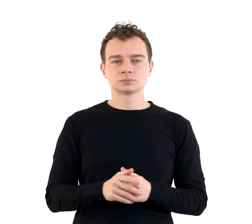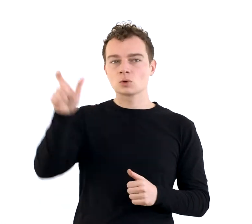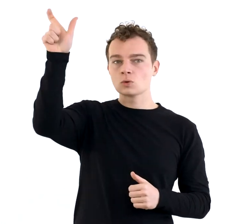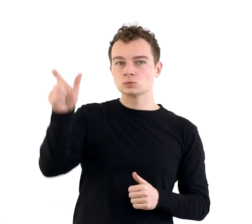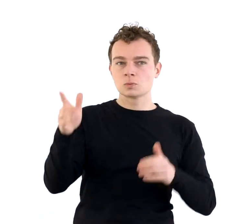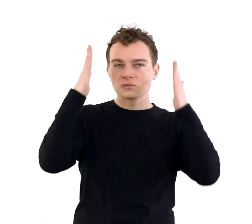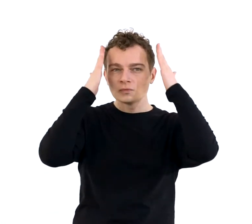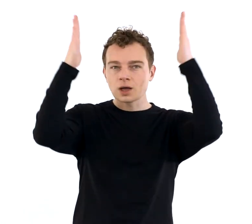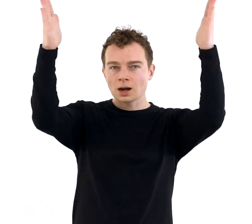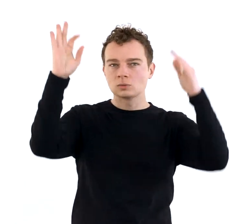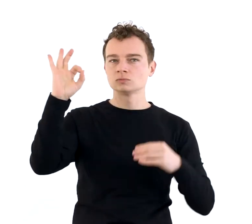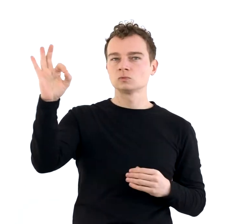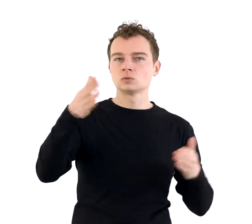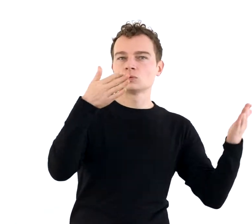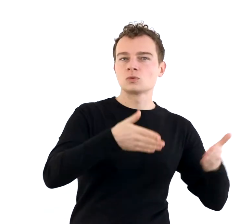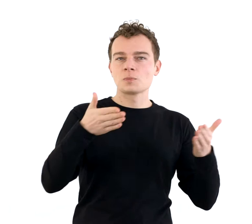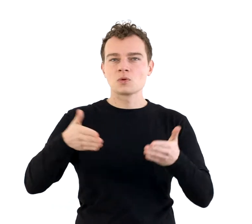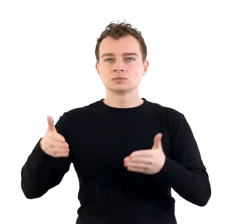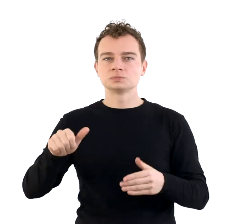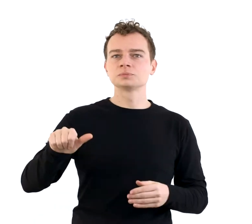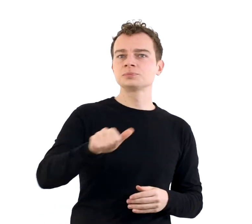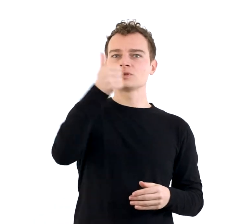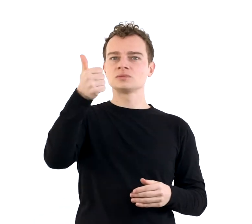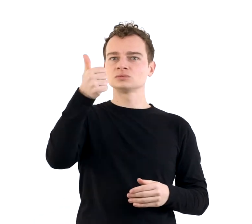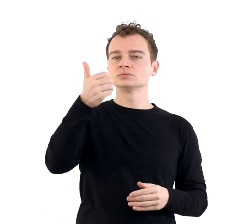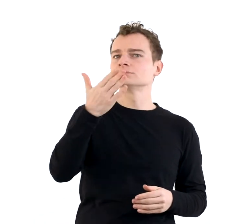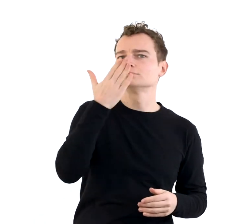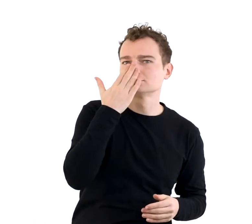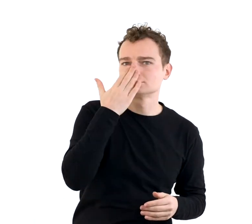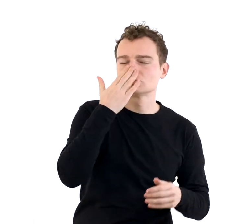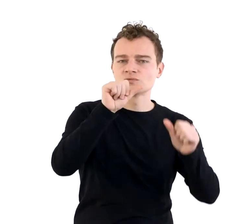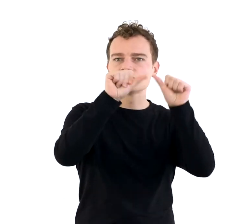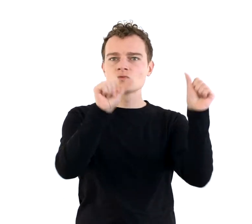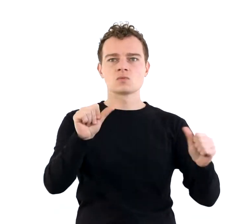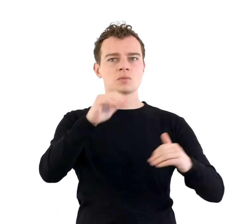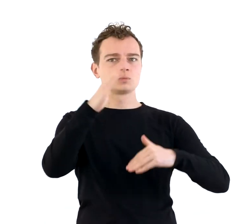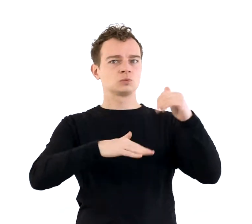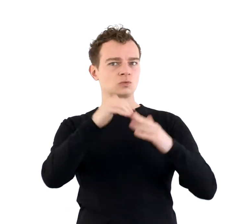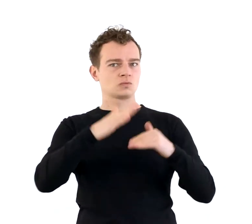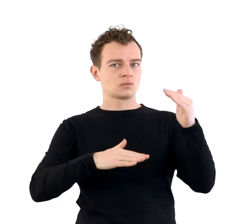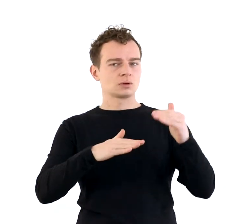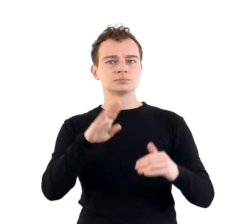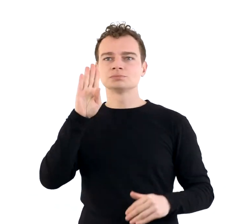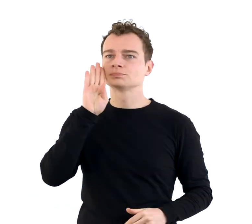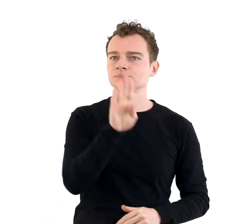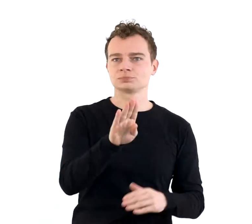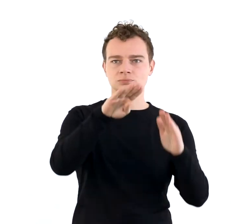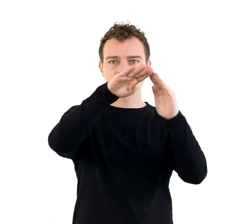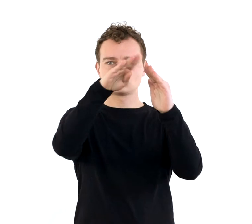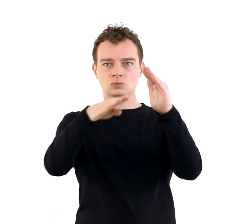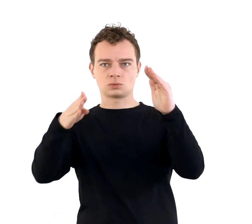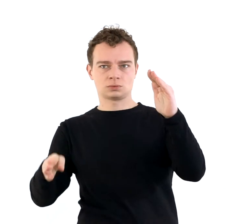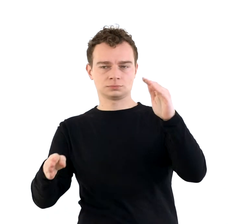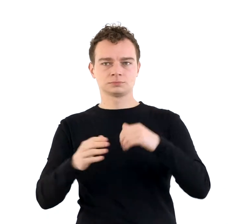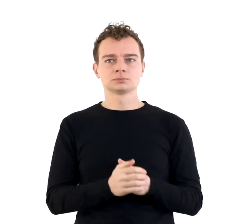Pierwsze grobowce faraonów budowano w formie schodkowej,